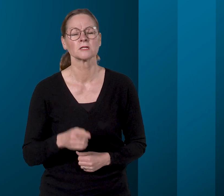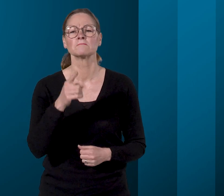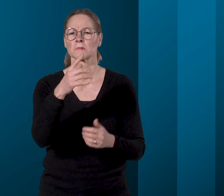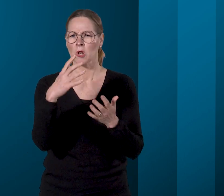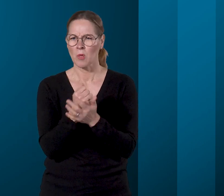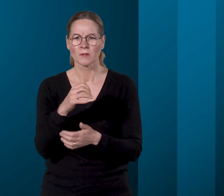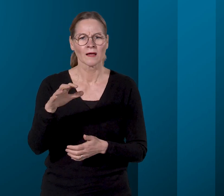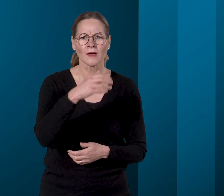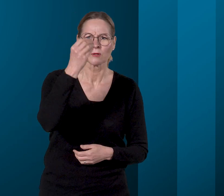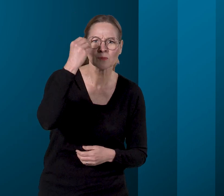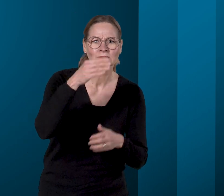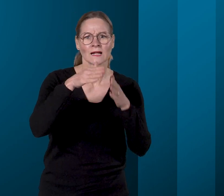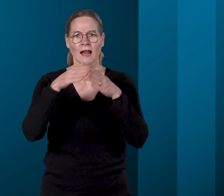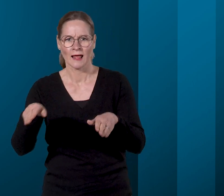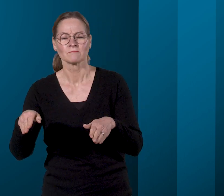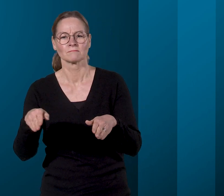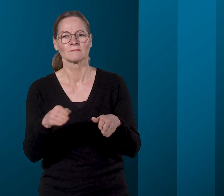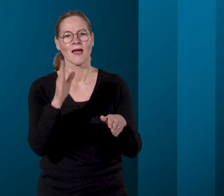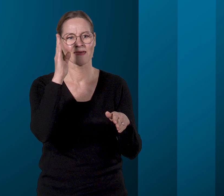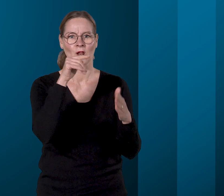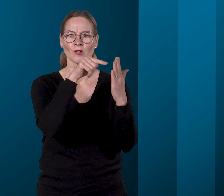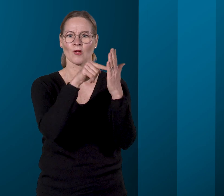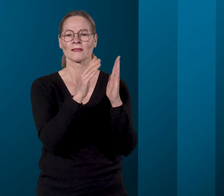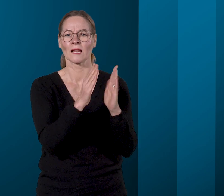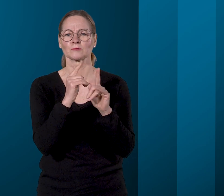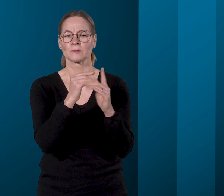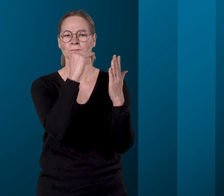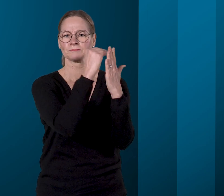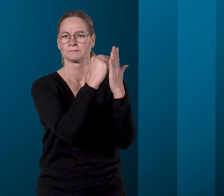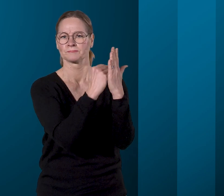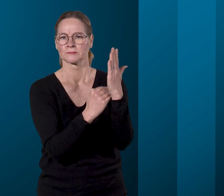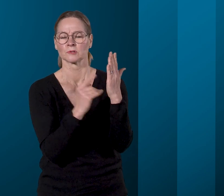Löydät kaikki kurssit ja leirit järjestämisajankohtineen -